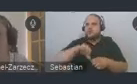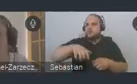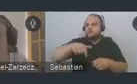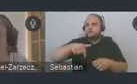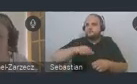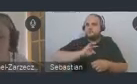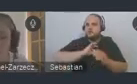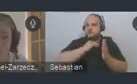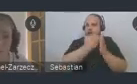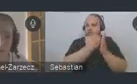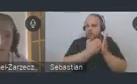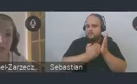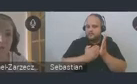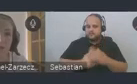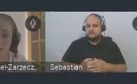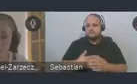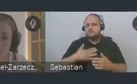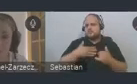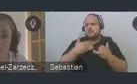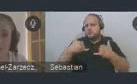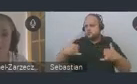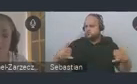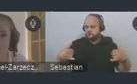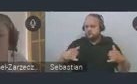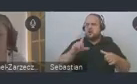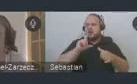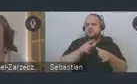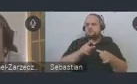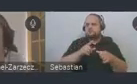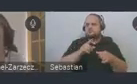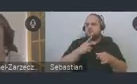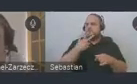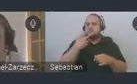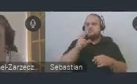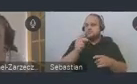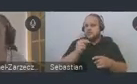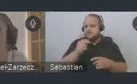Te zasady mogą być różne. Ale związane z tym, że na przykład nie oceniamy się,